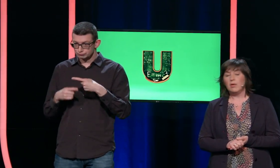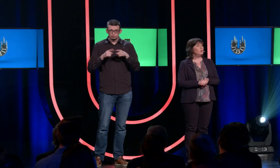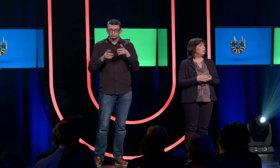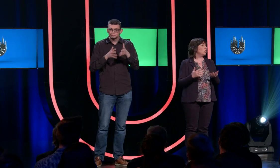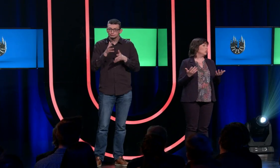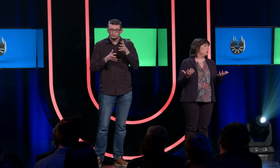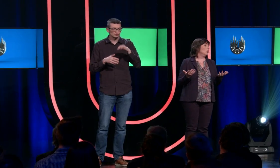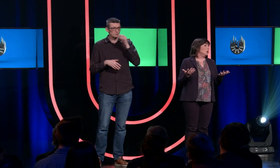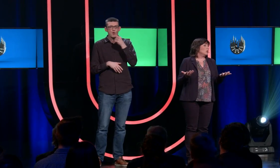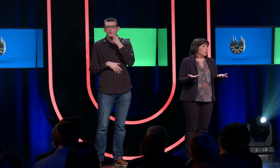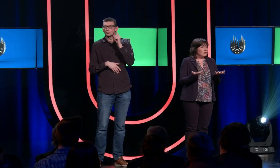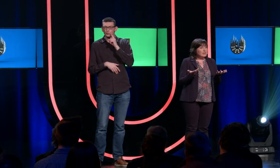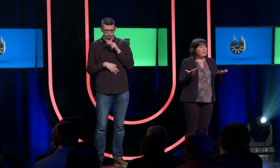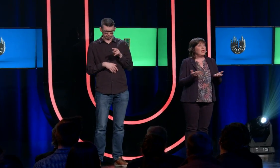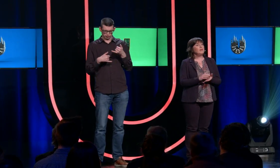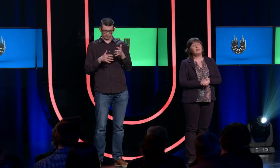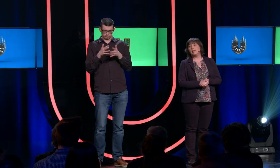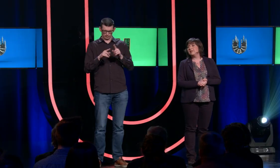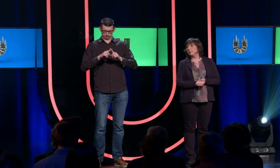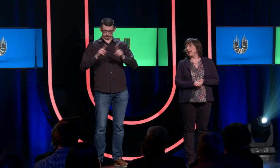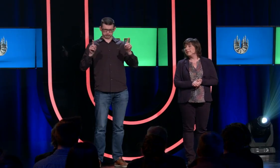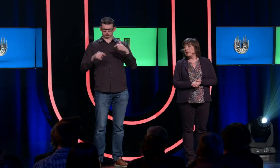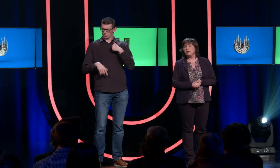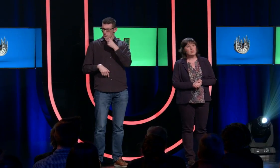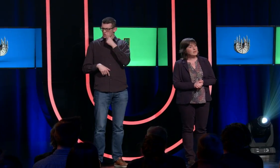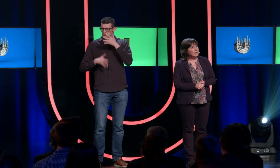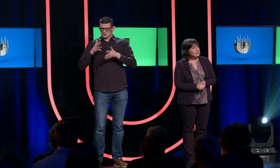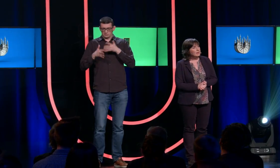waardoor er een standaard- Vlaamse Gebarentaal ontstaat.